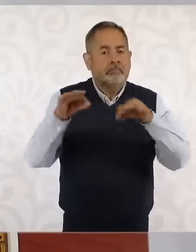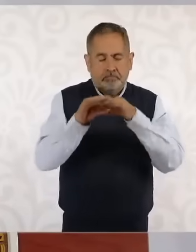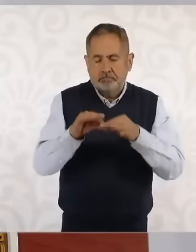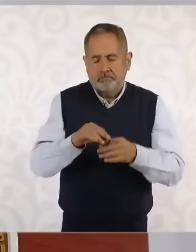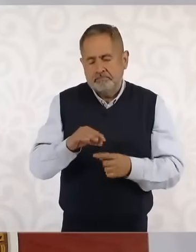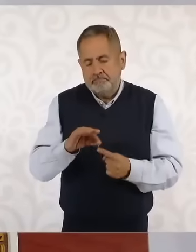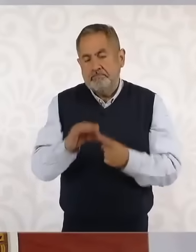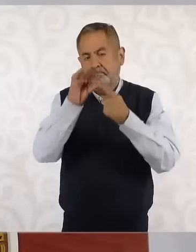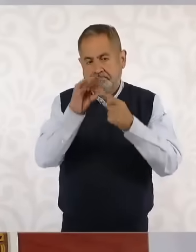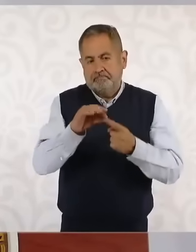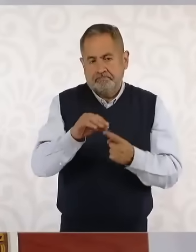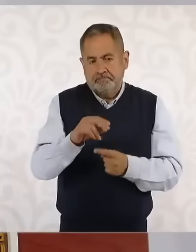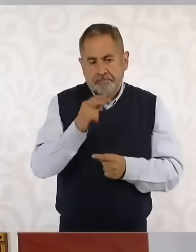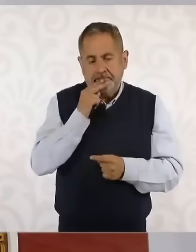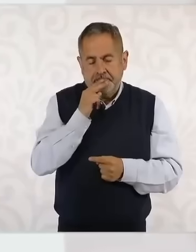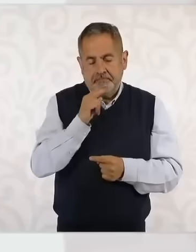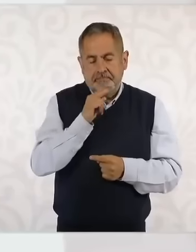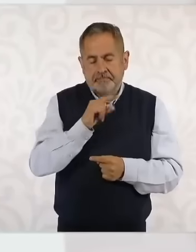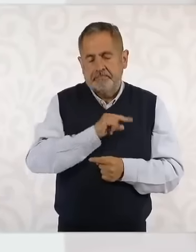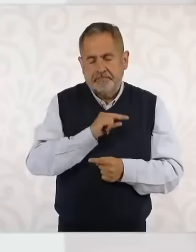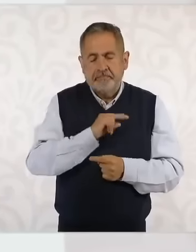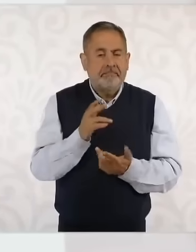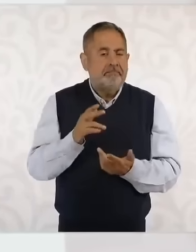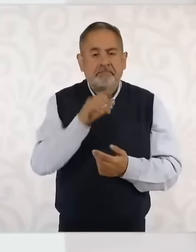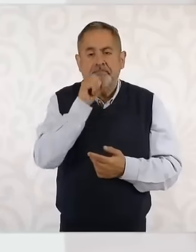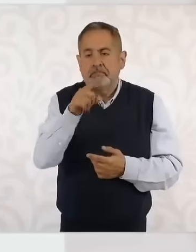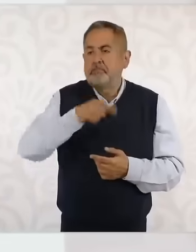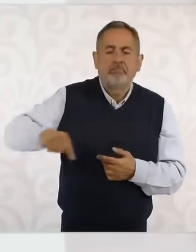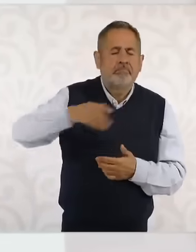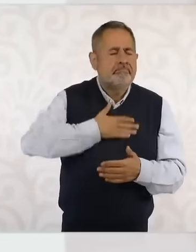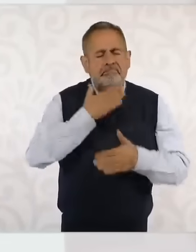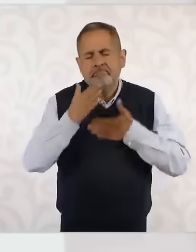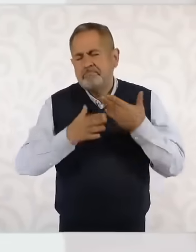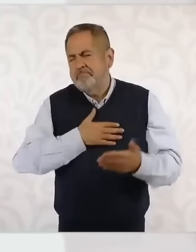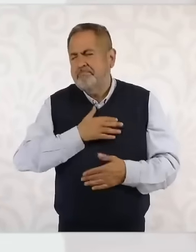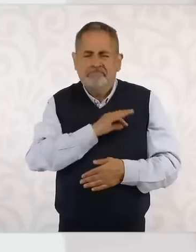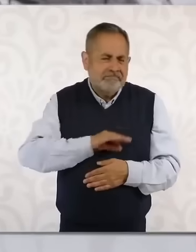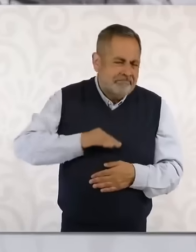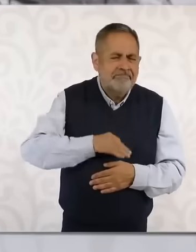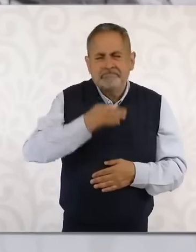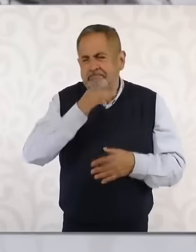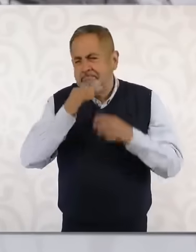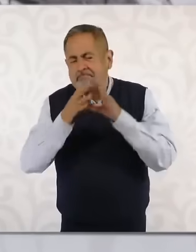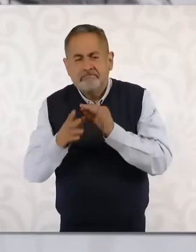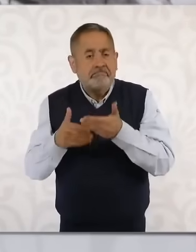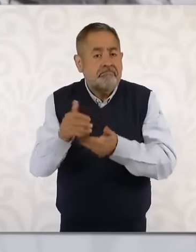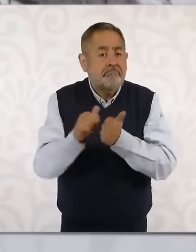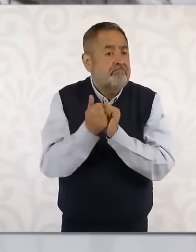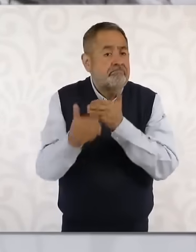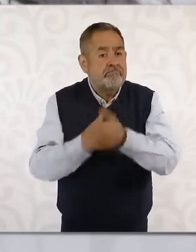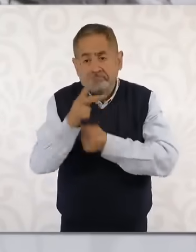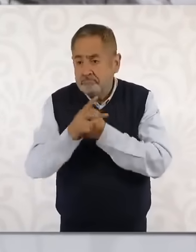Y es un momento también de celebración de todo lo que ha avanzado el país. Ayer salió en la jornada,